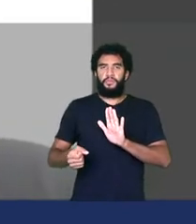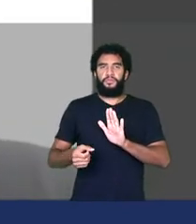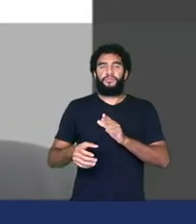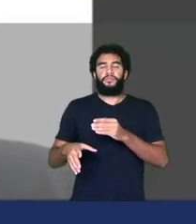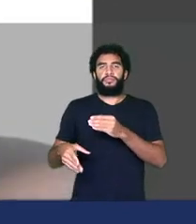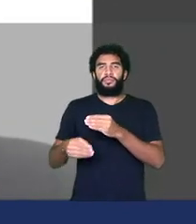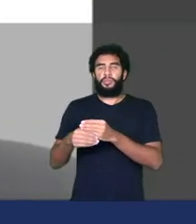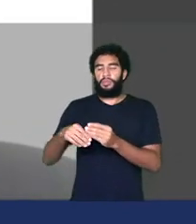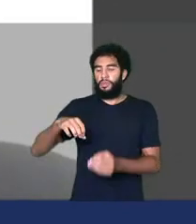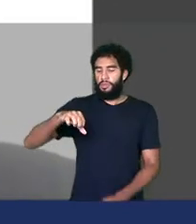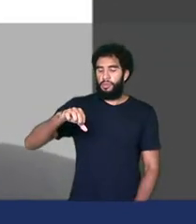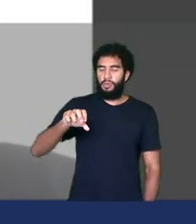PROJETOS E LEGALIZAR OS SEUS INTERESSES. VEM A EMENDA 95,